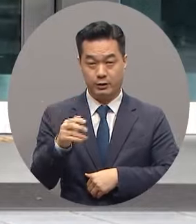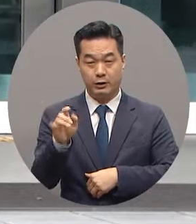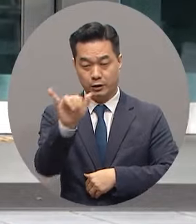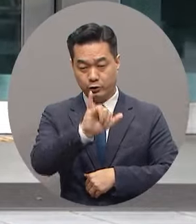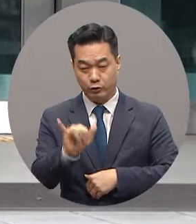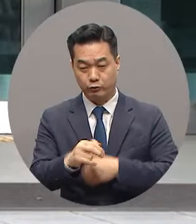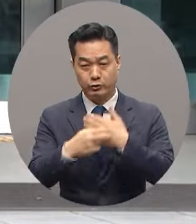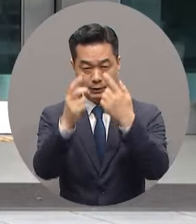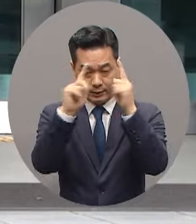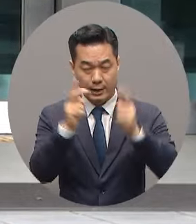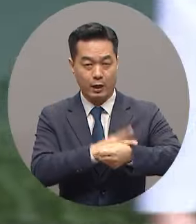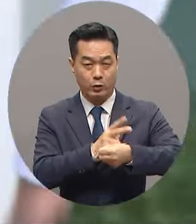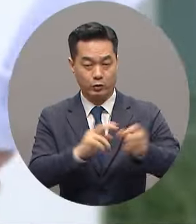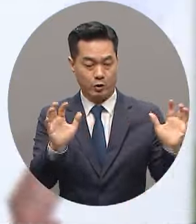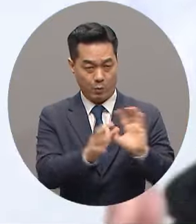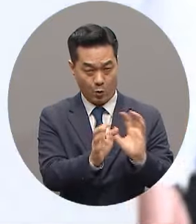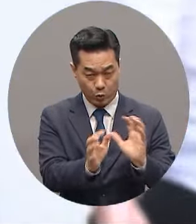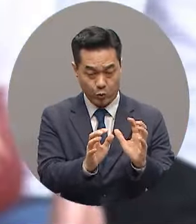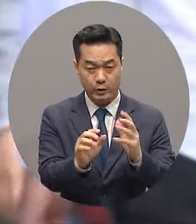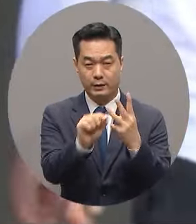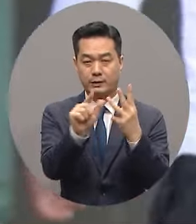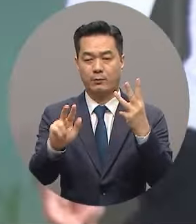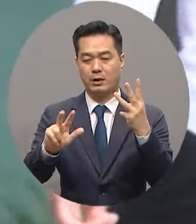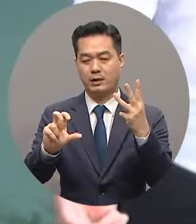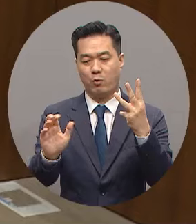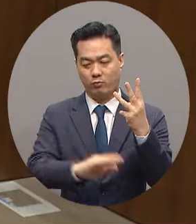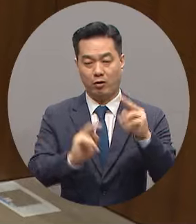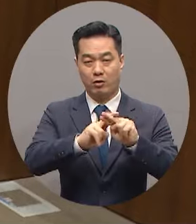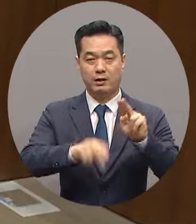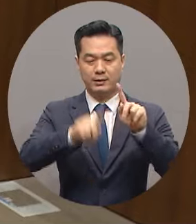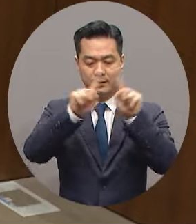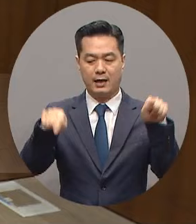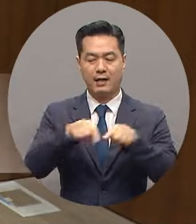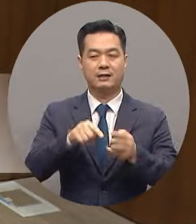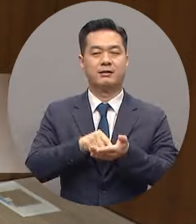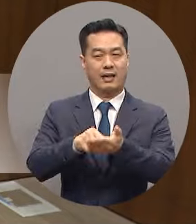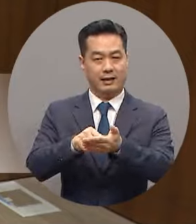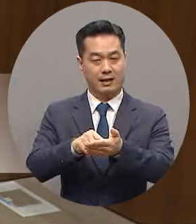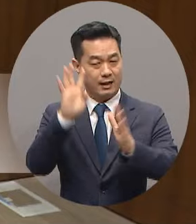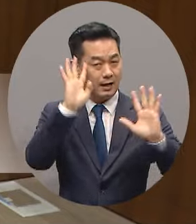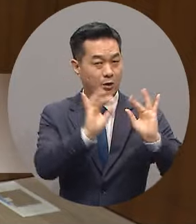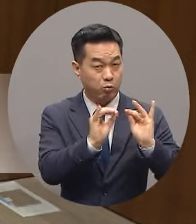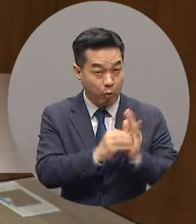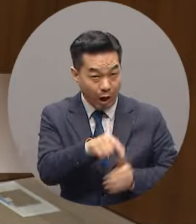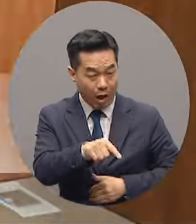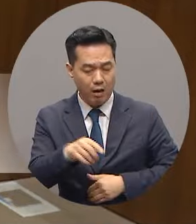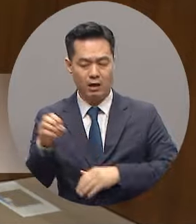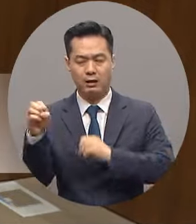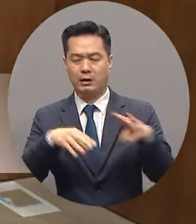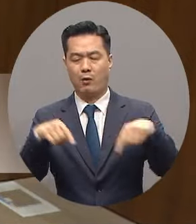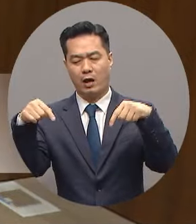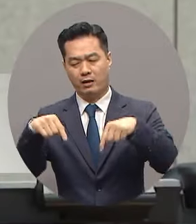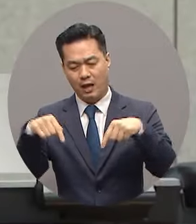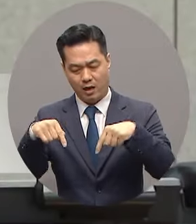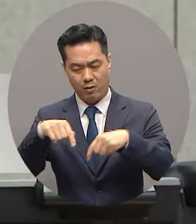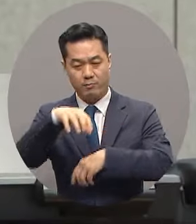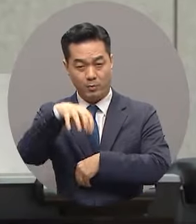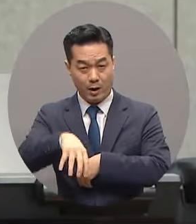앞서 지난 16일 전국 의대 교수비당대책위원회는 25일부터 교수들이 사직서를 제출하기로 결의했습니다.